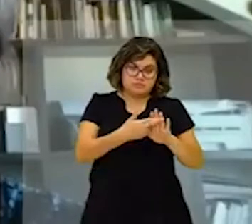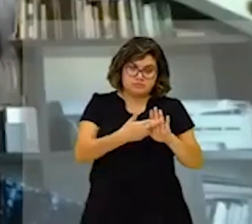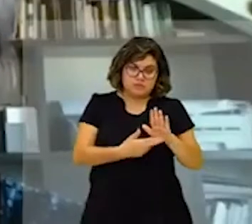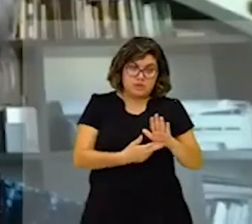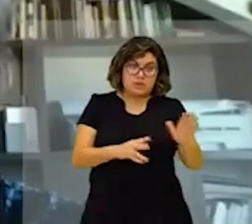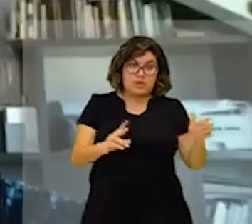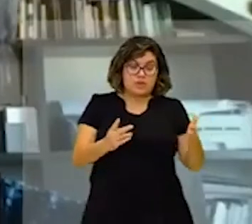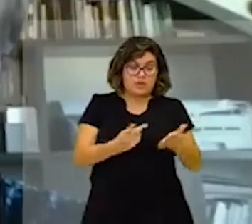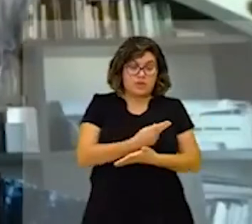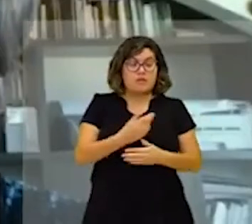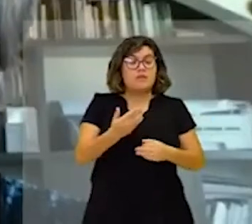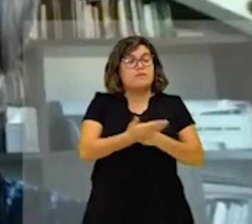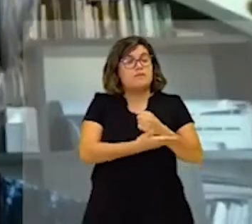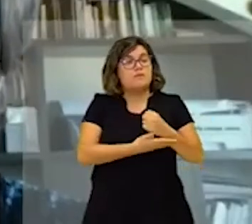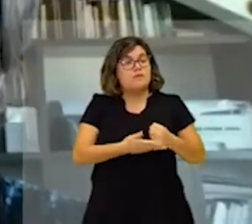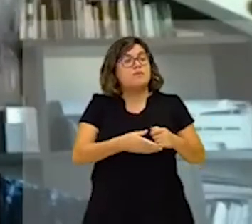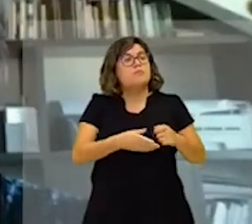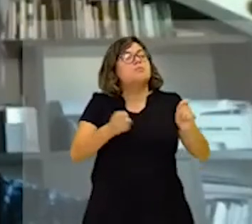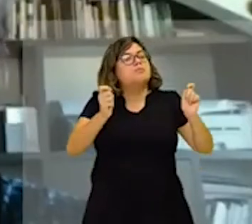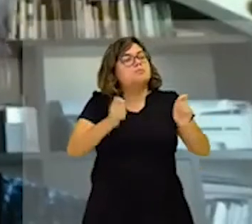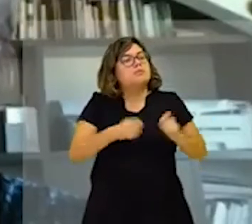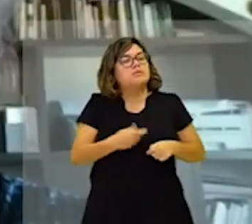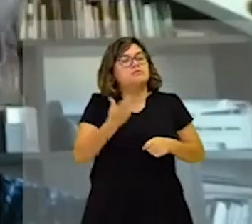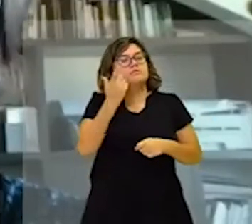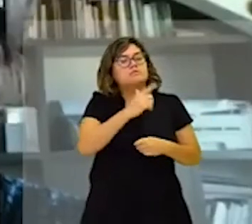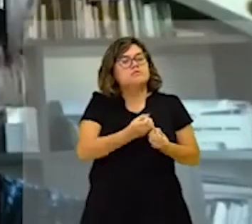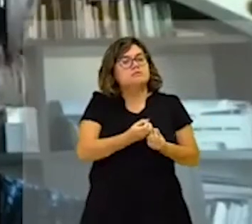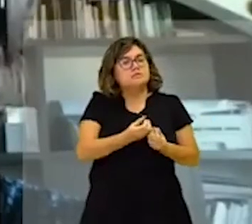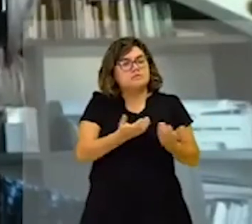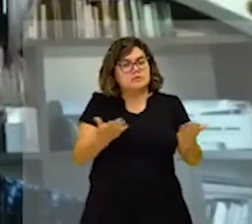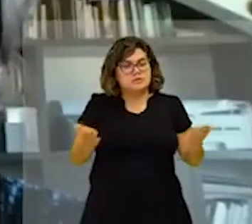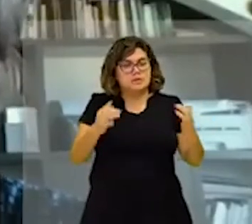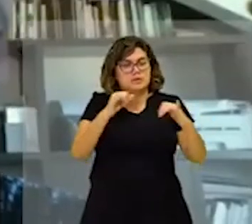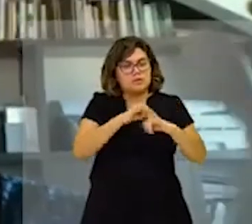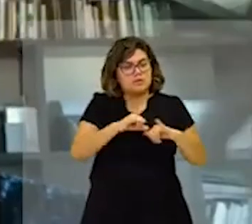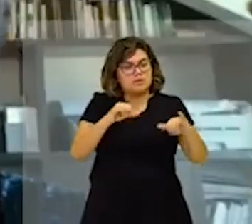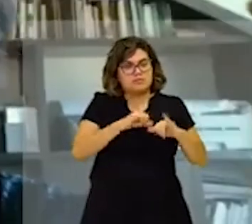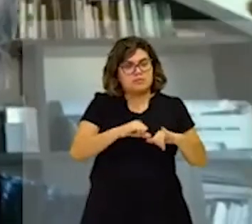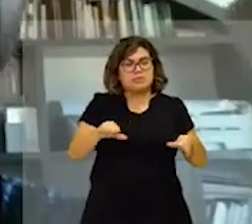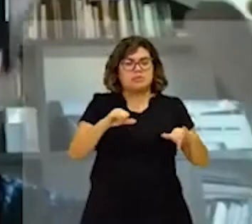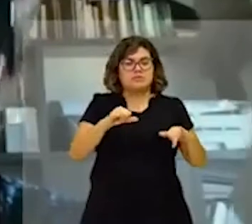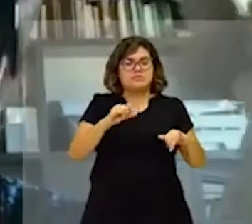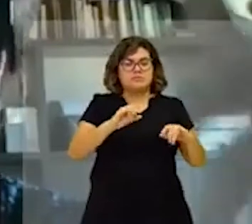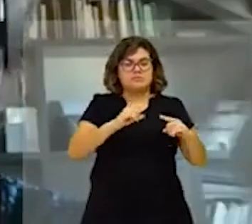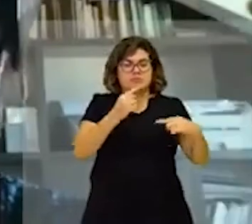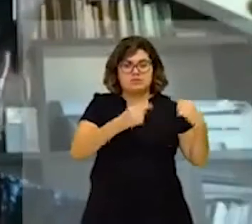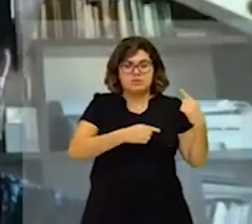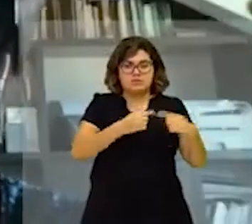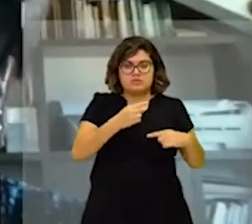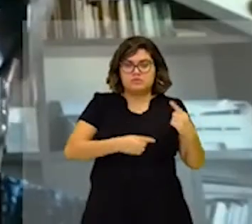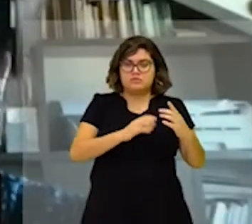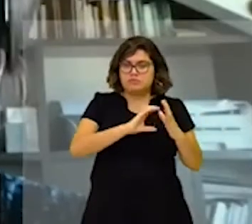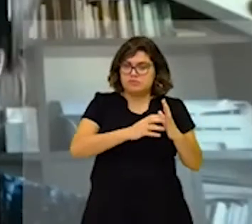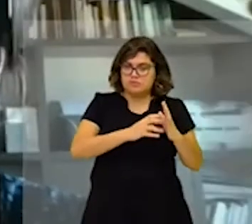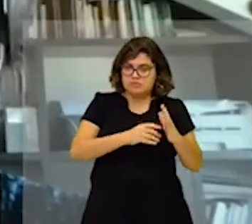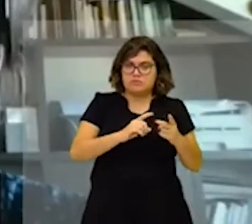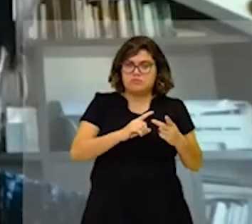podem ser legalmente empregadas e campanhas e partidos recursos públicos salariais pilhar as